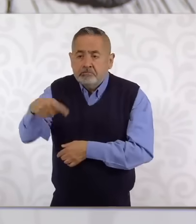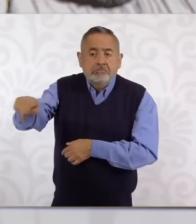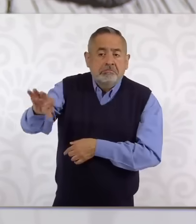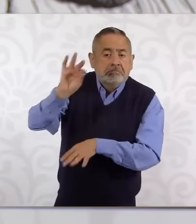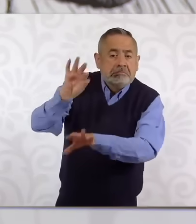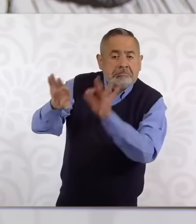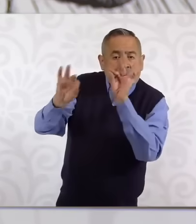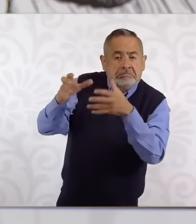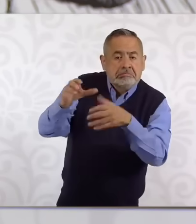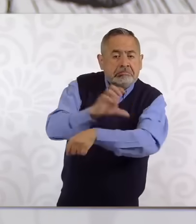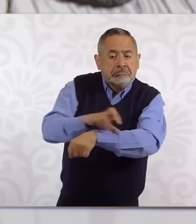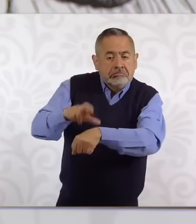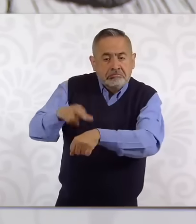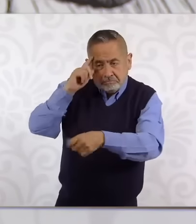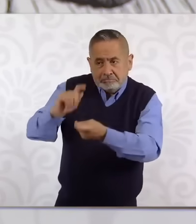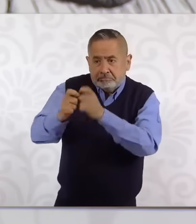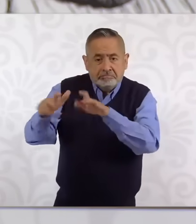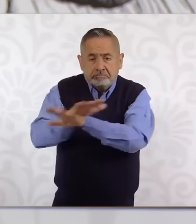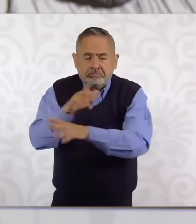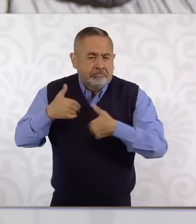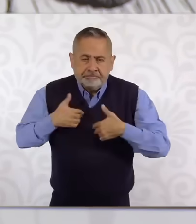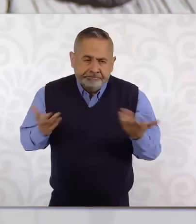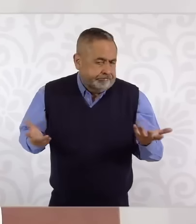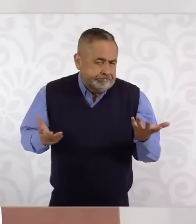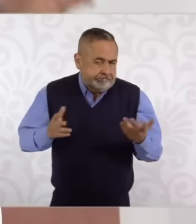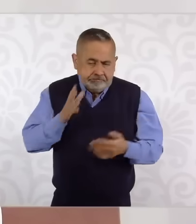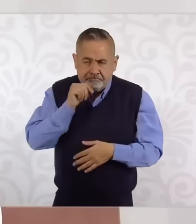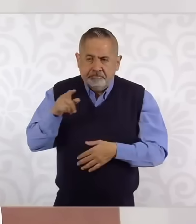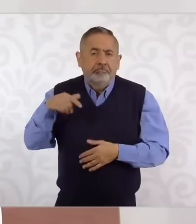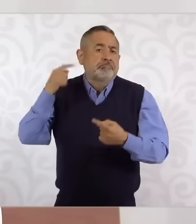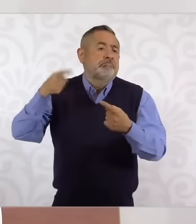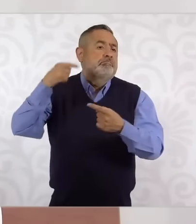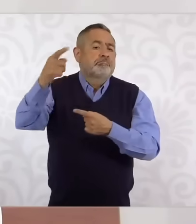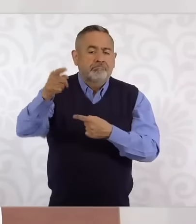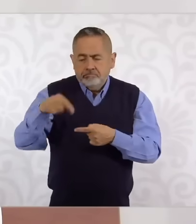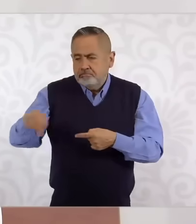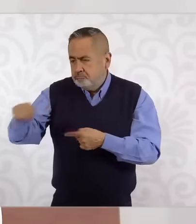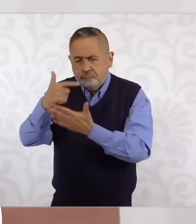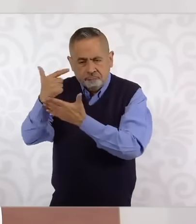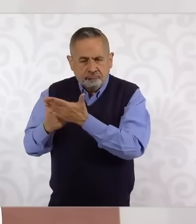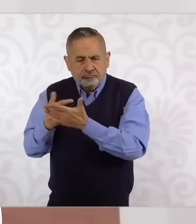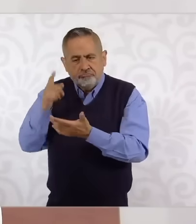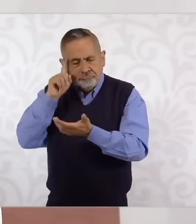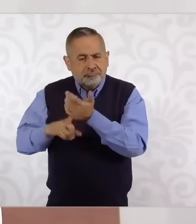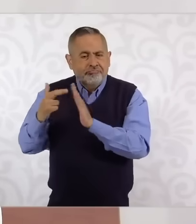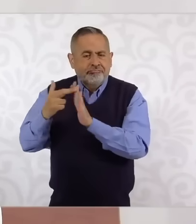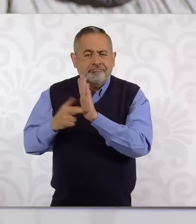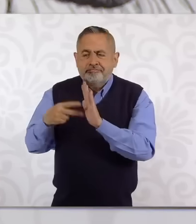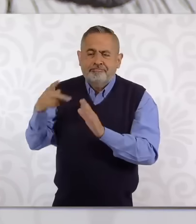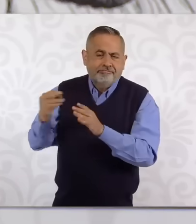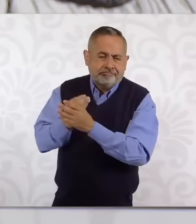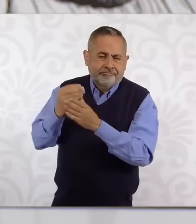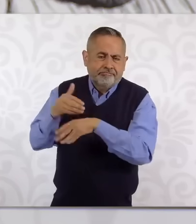de de la transformación. Y ya después pues dentro del marco de las leyes electorales pues harán sus